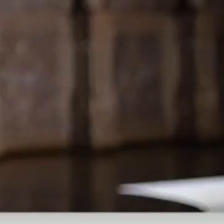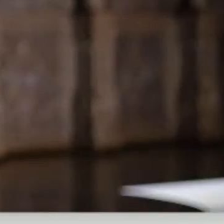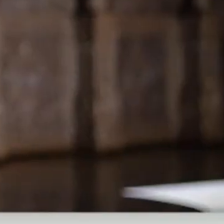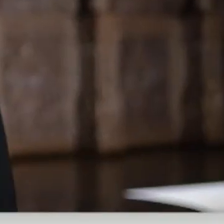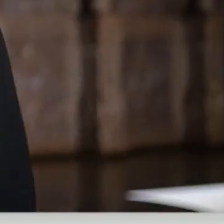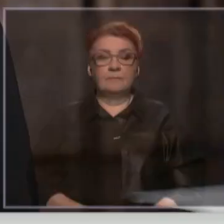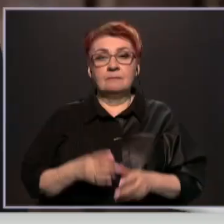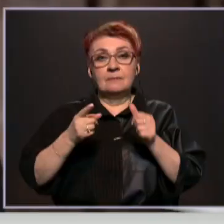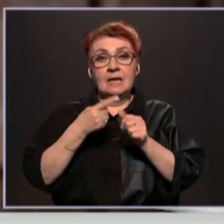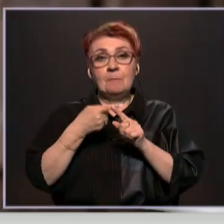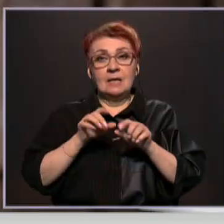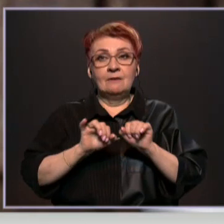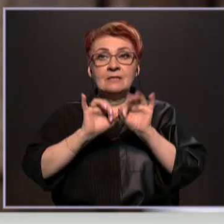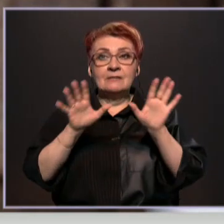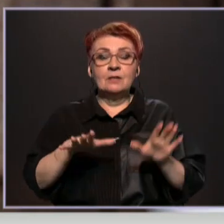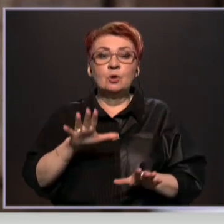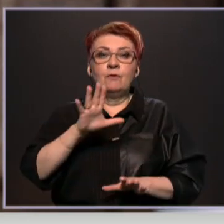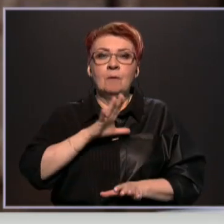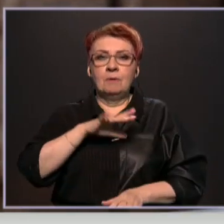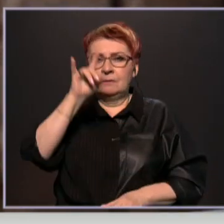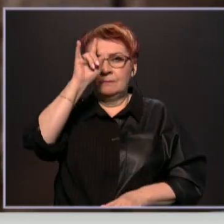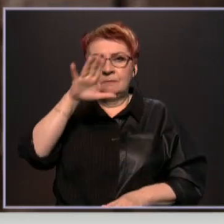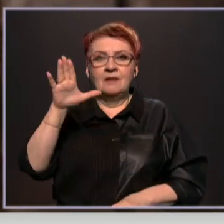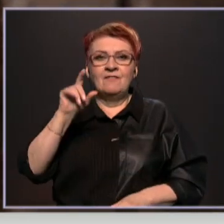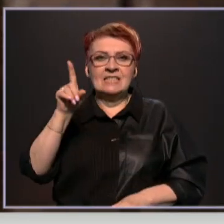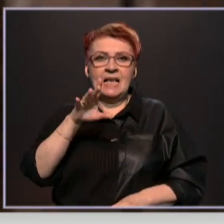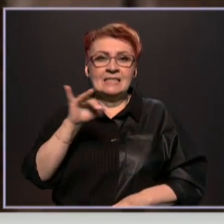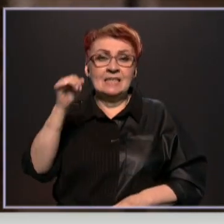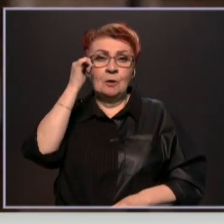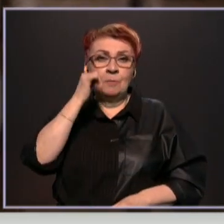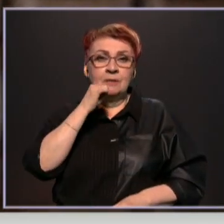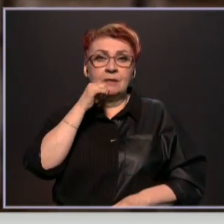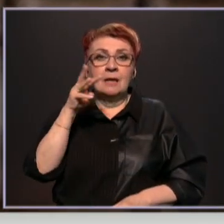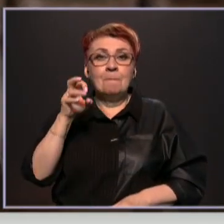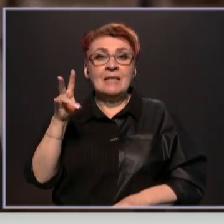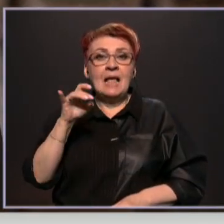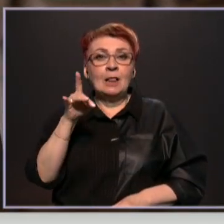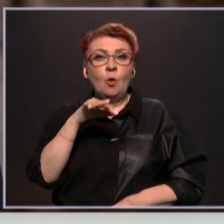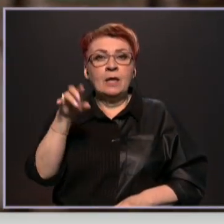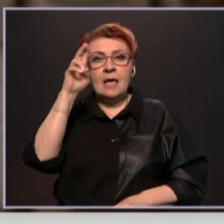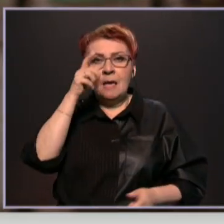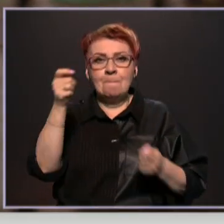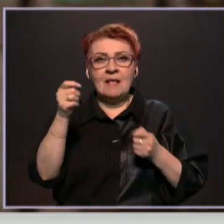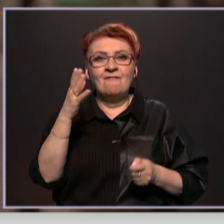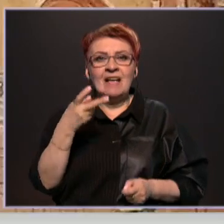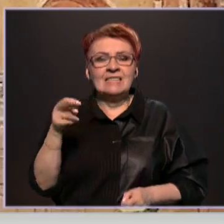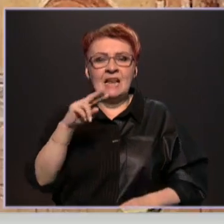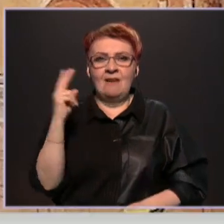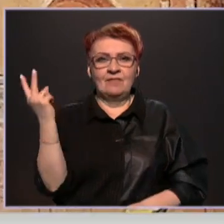имя этого Святого было широко известно Византии благодаря минологию императора Василия II это